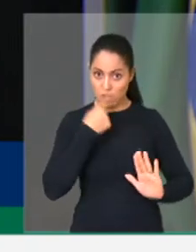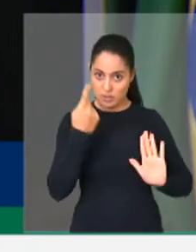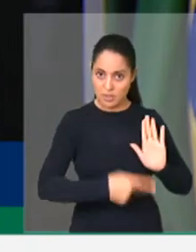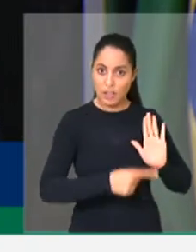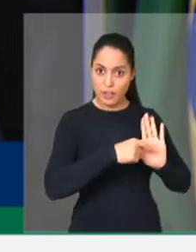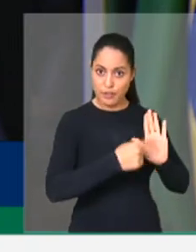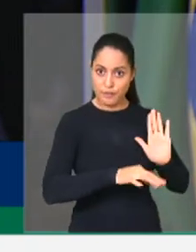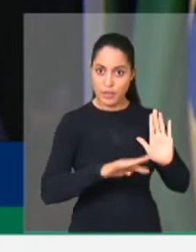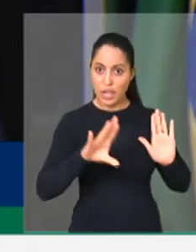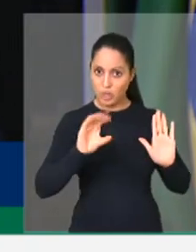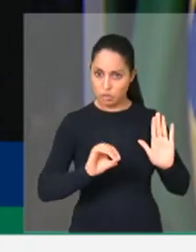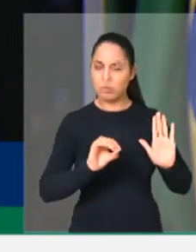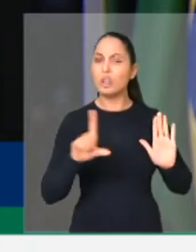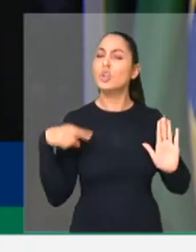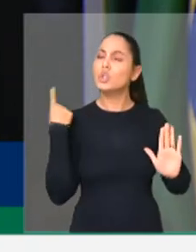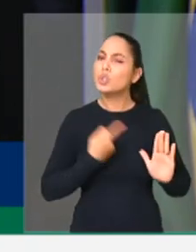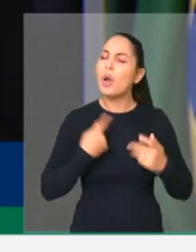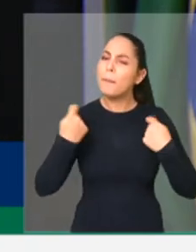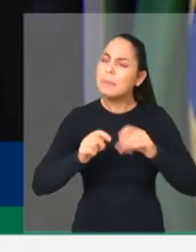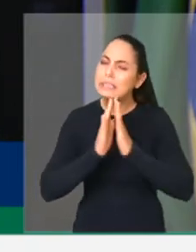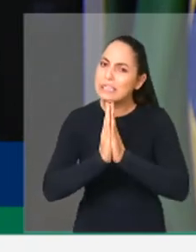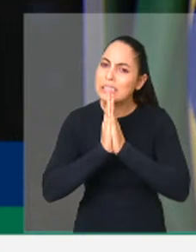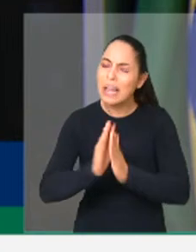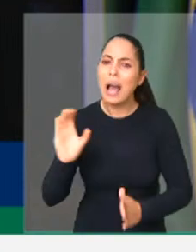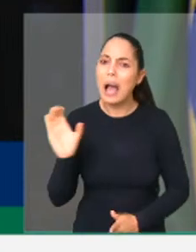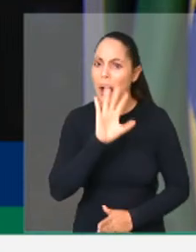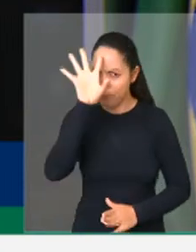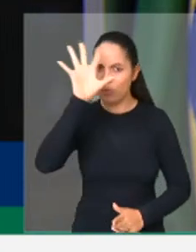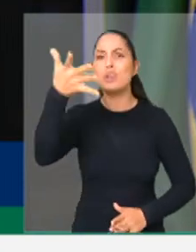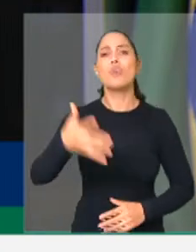SER VALORIZADOS NOS MUNICÍPIOS DOS MESMOS TRABALHOS. E QUERIA TAMBÉM CHAMAR UMA ATENÇÃO AQUI...